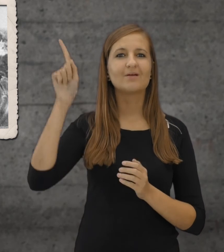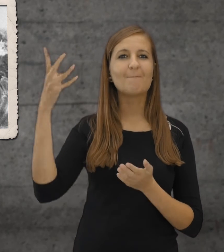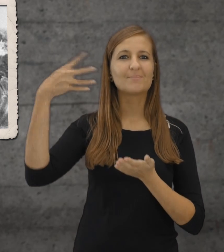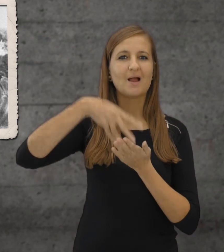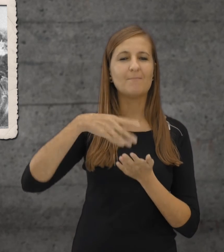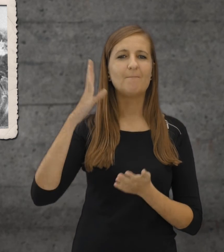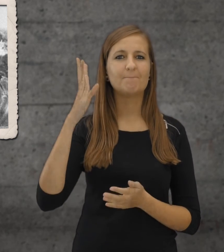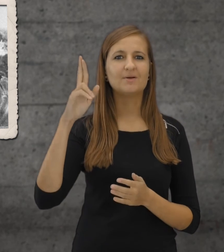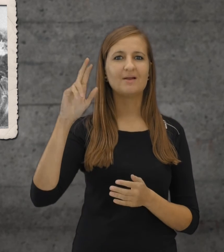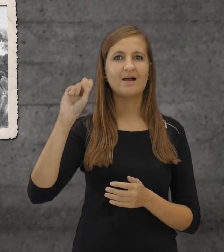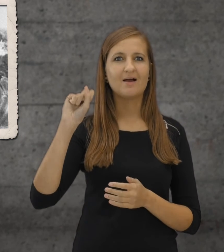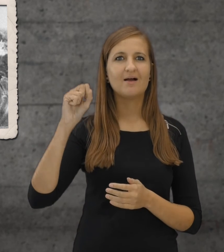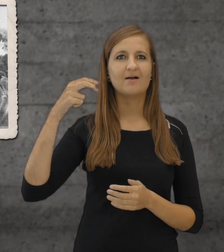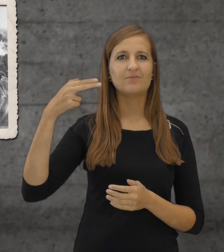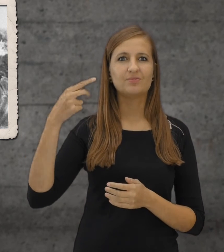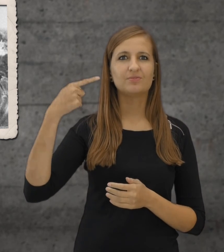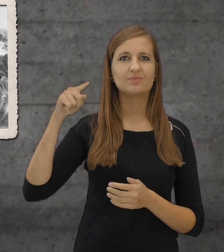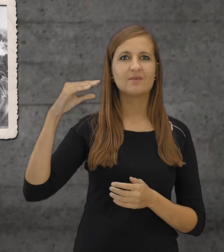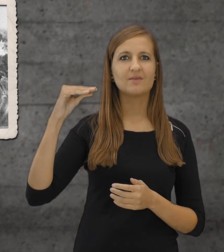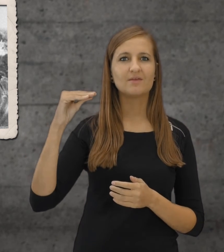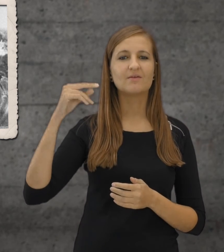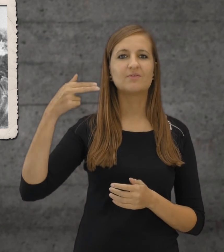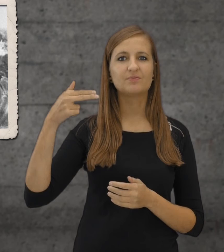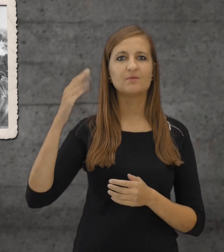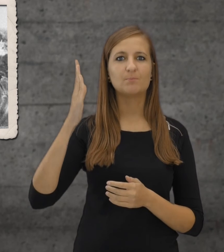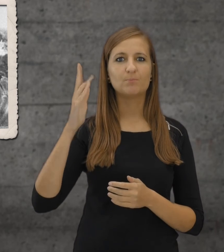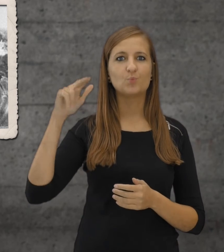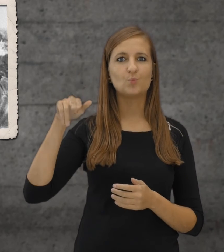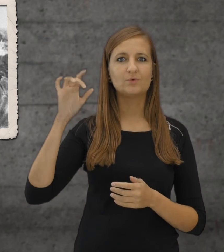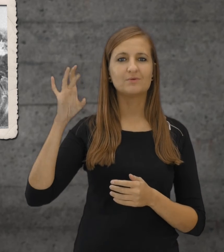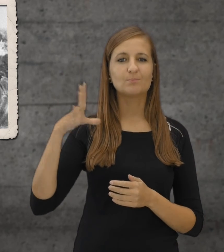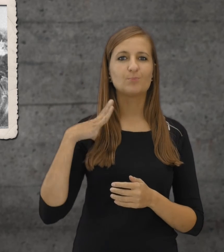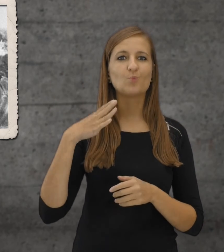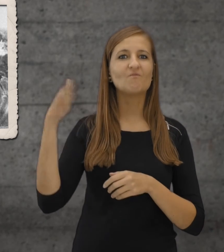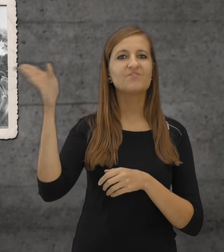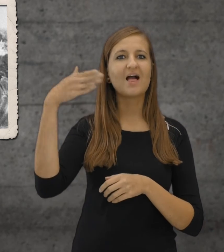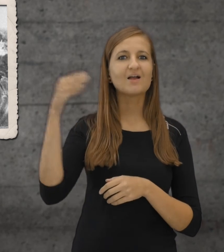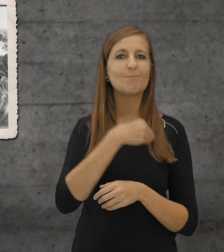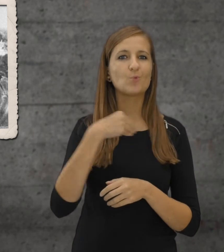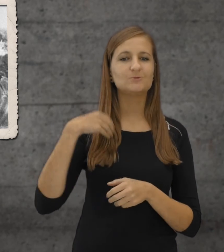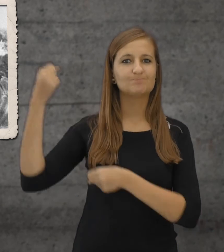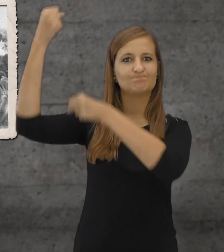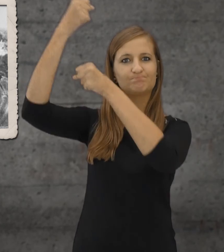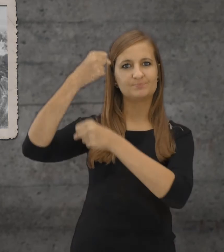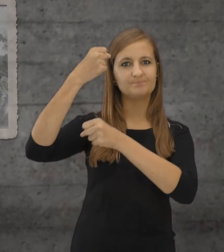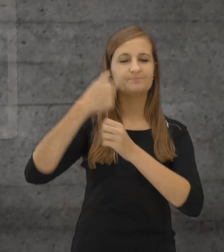Na Bramie Brandenburskiej Polacy zawiesili flagę biało-czerwoną.